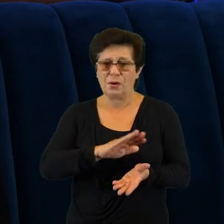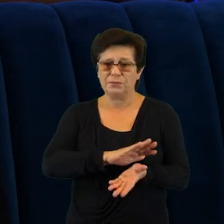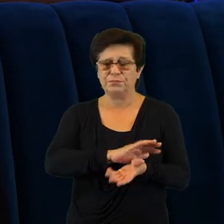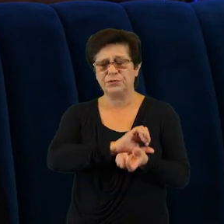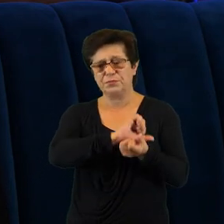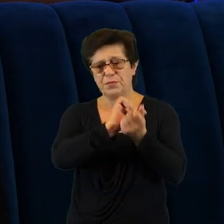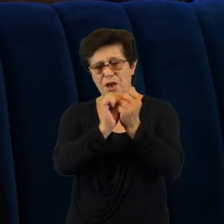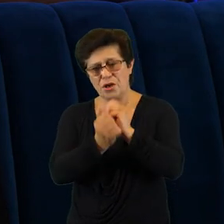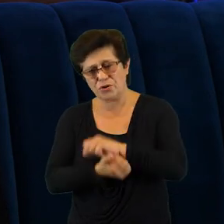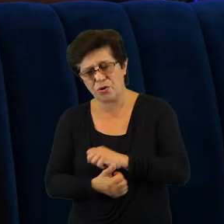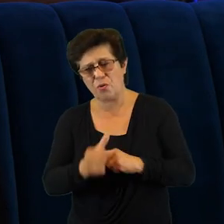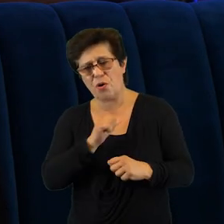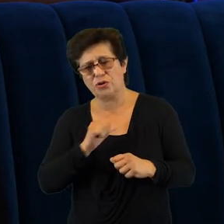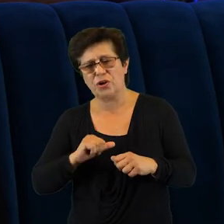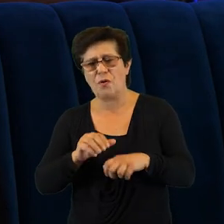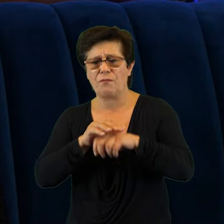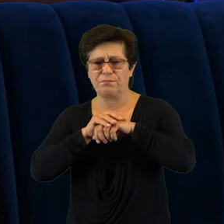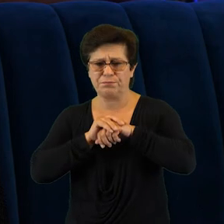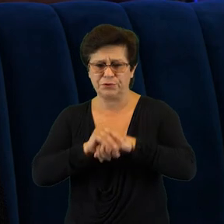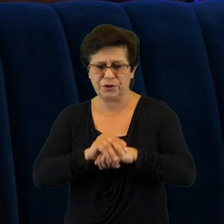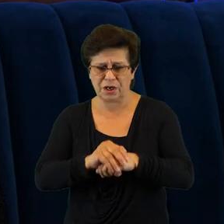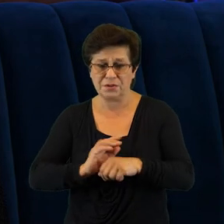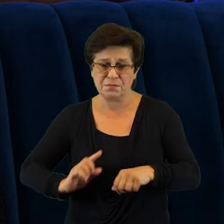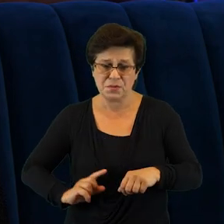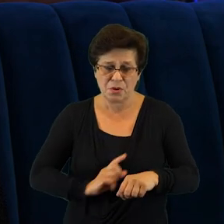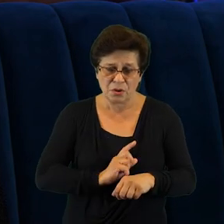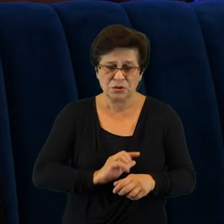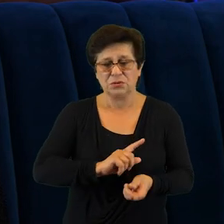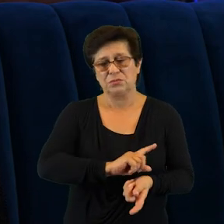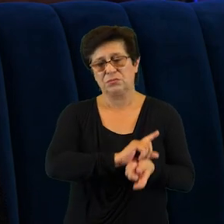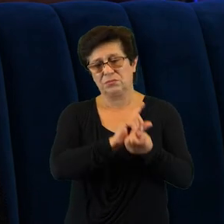czy może w jakąś taką znajomość o innych rejestrach.